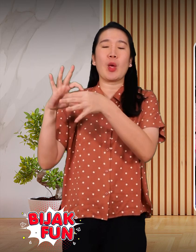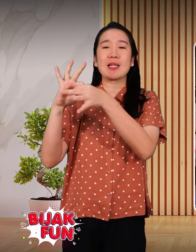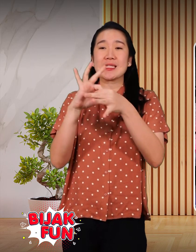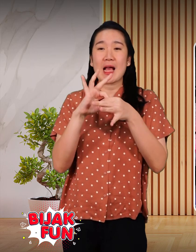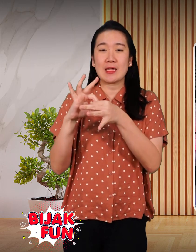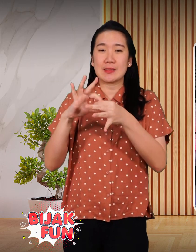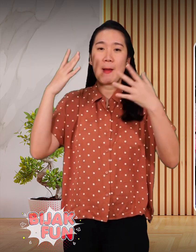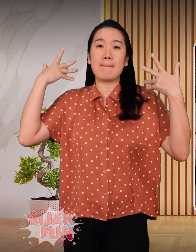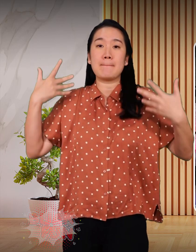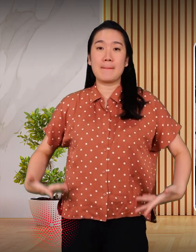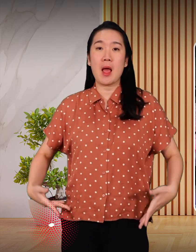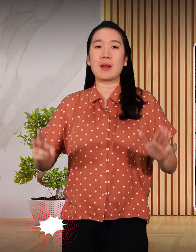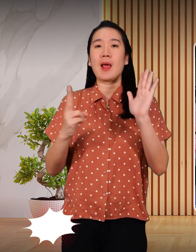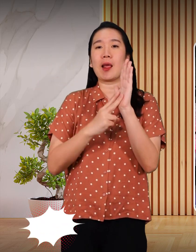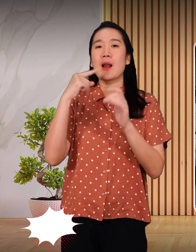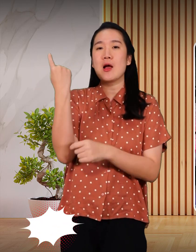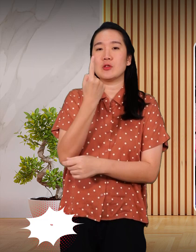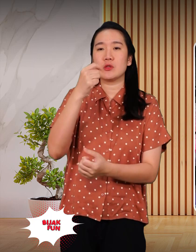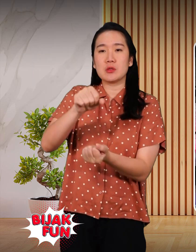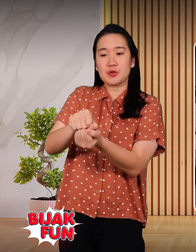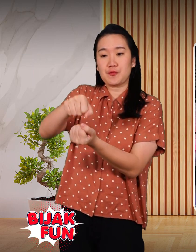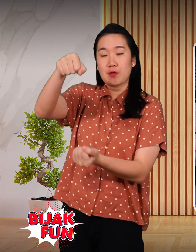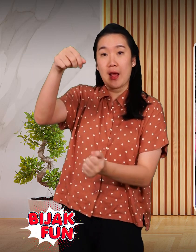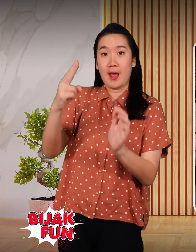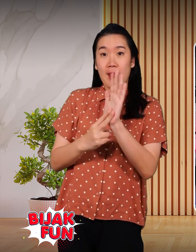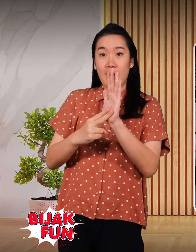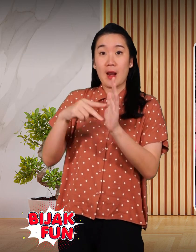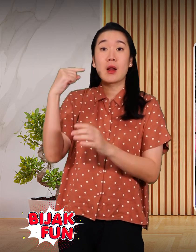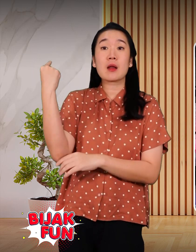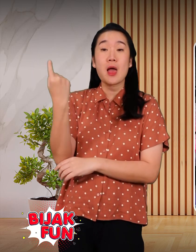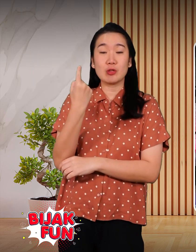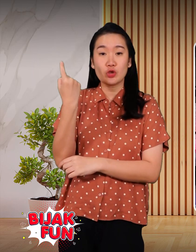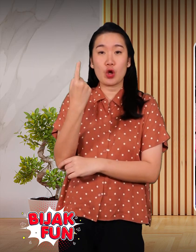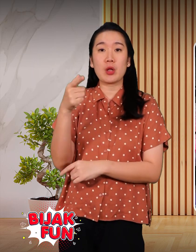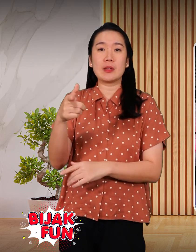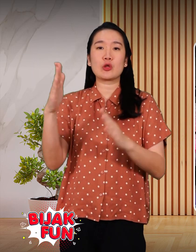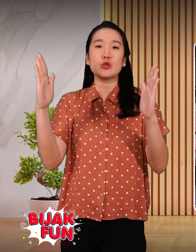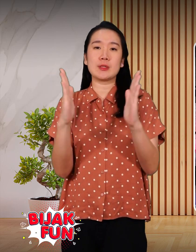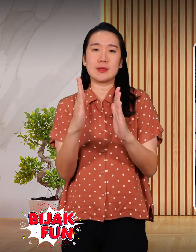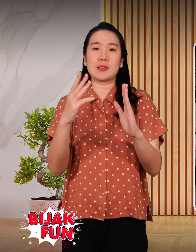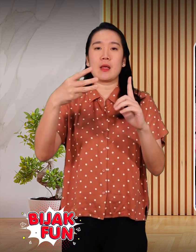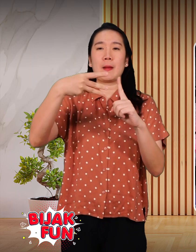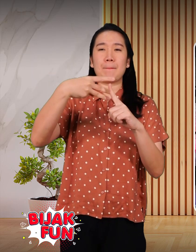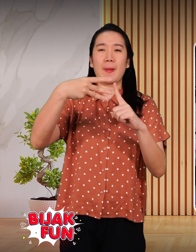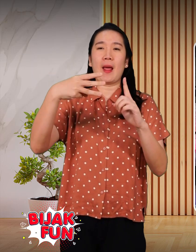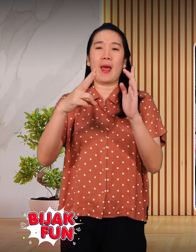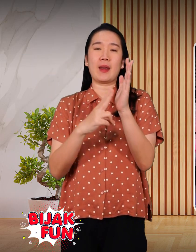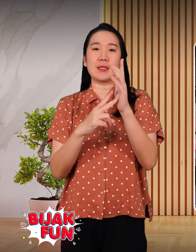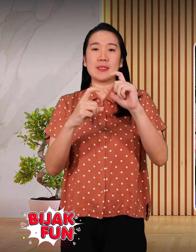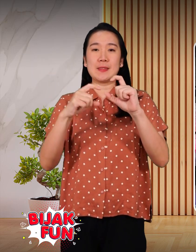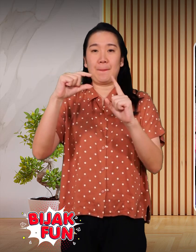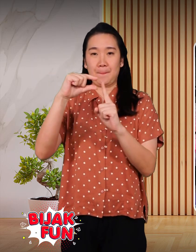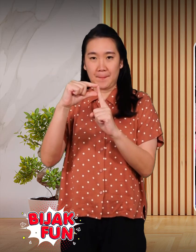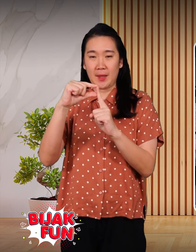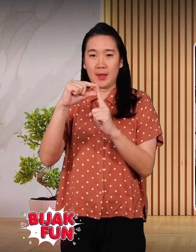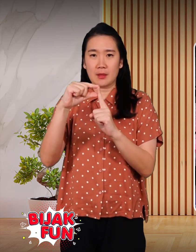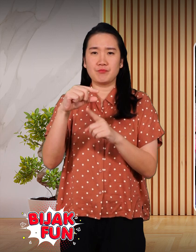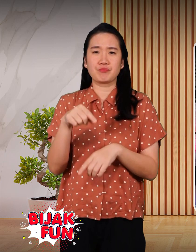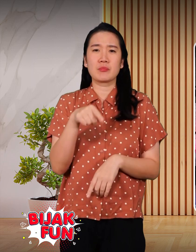yang bekerja sama dengan Badan Nasional Sertifikasi Nasional (BNSP).